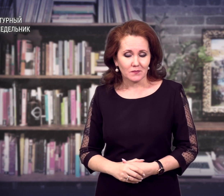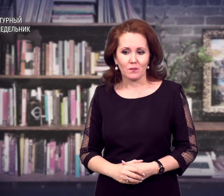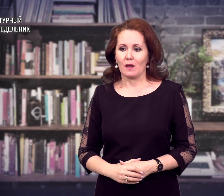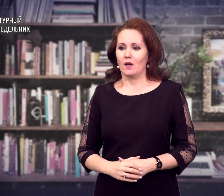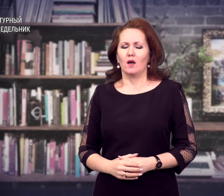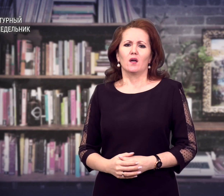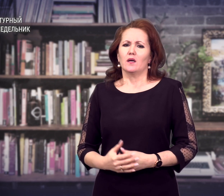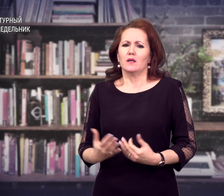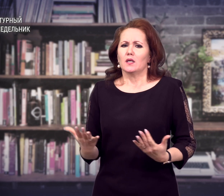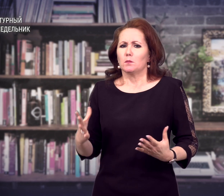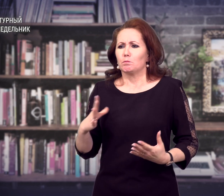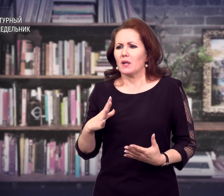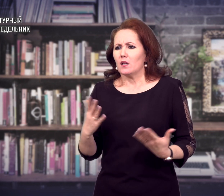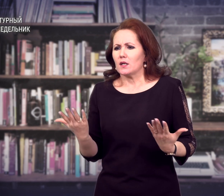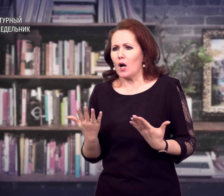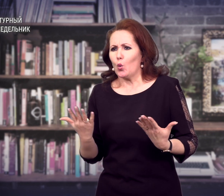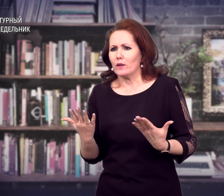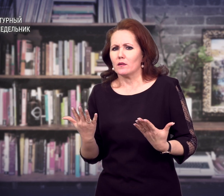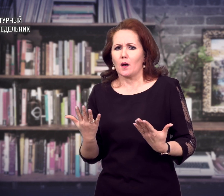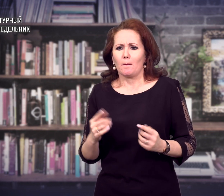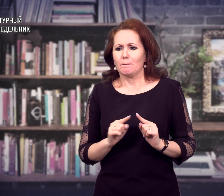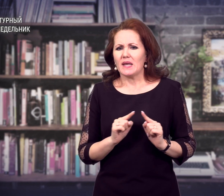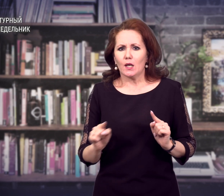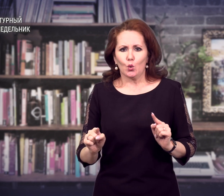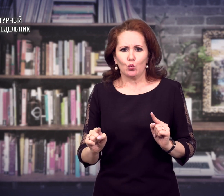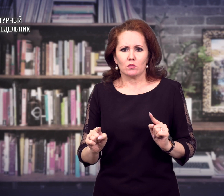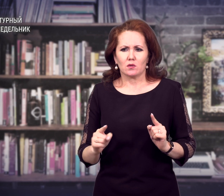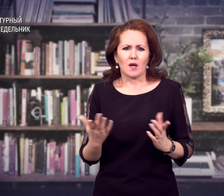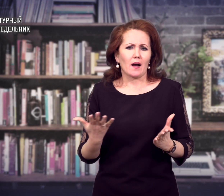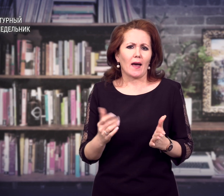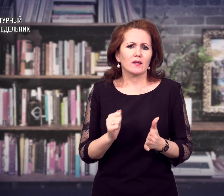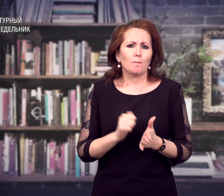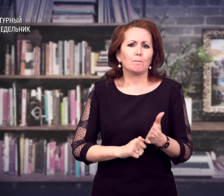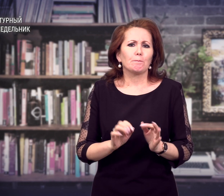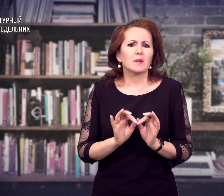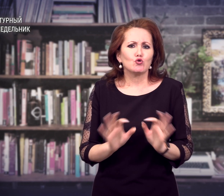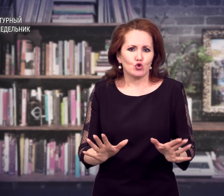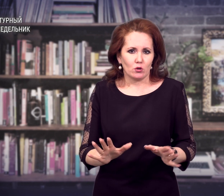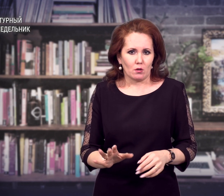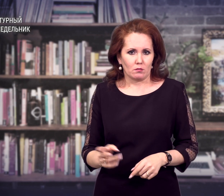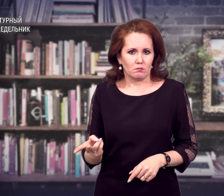И был однажды период, по какой-то причине они поругались.